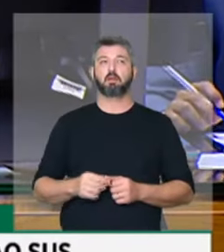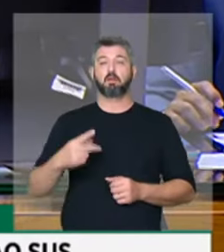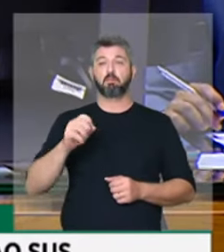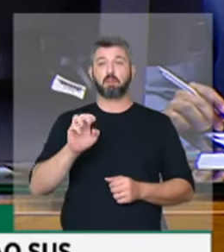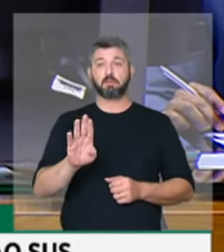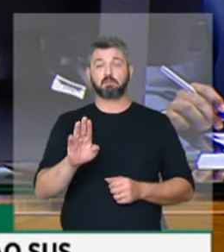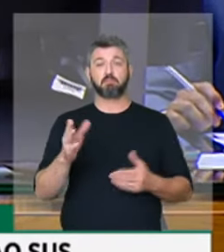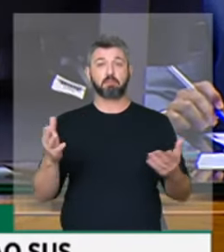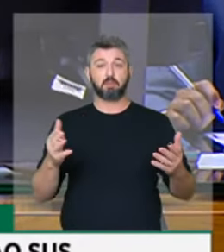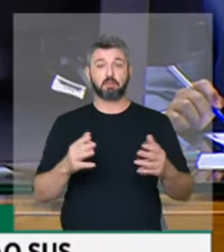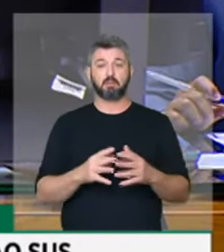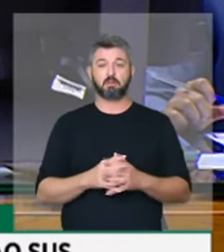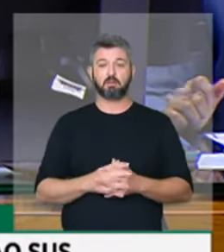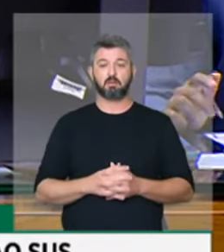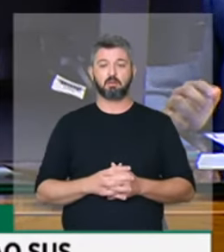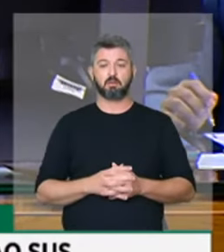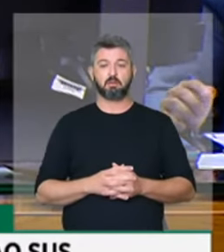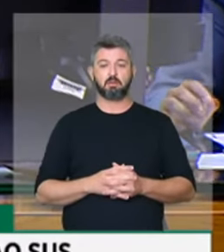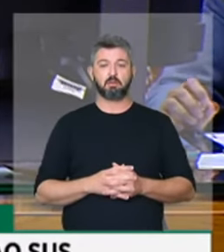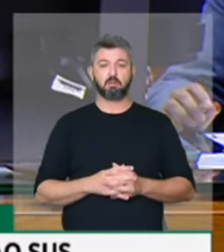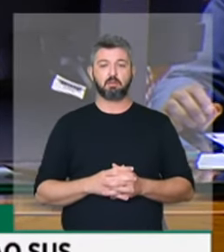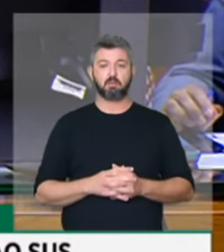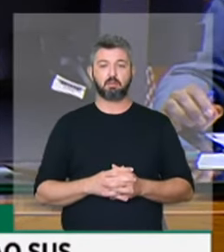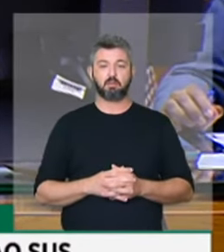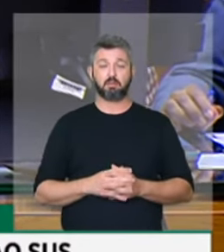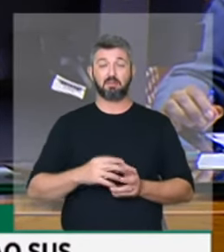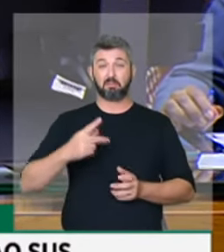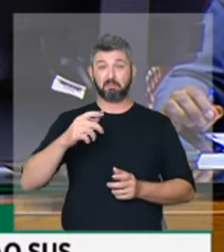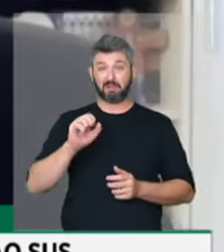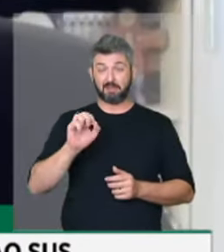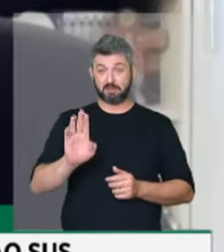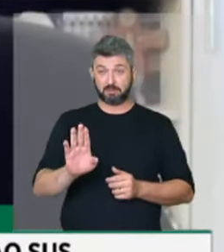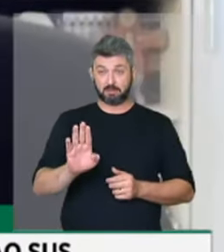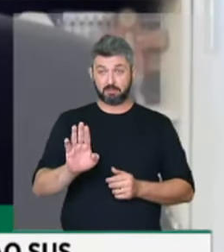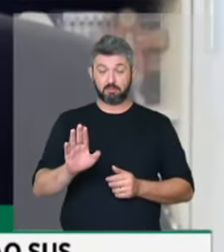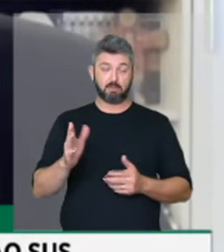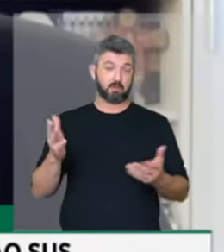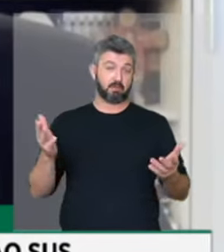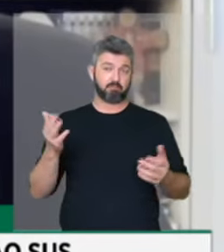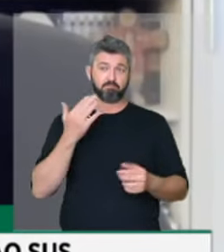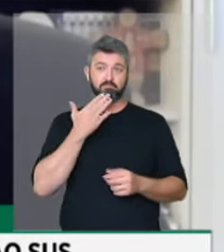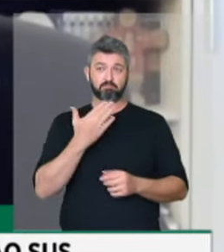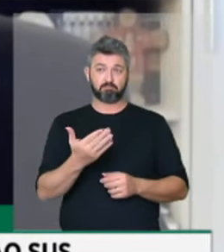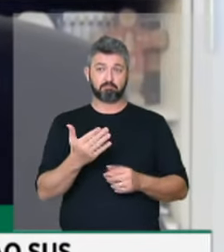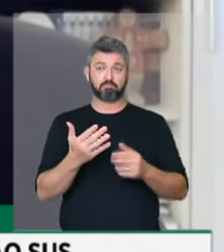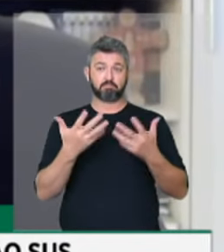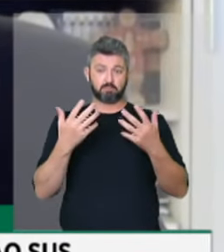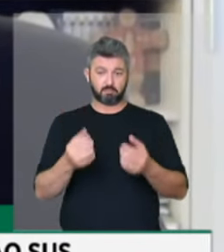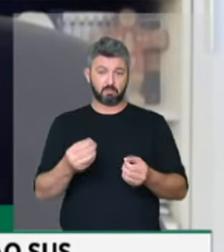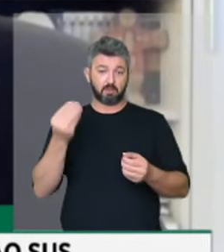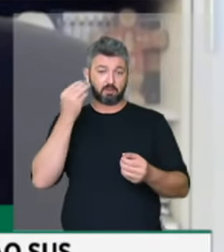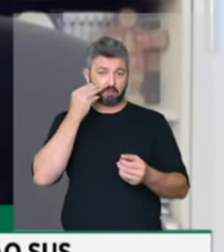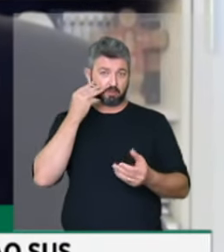[DEPUTADO]: PSB, PRESIDENTE, FAZ UM APELO AQUI PARA QUE A GENTE DE FATO COLOQUE PARÂMETROS NO